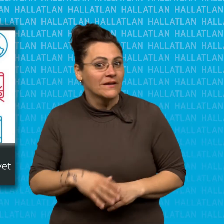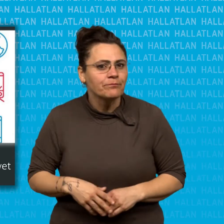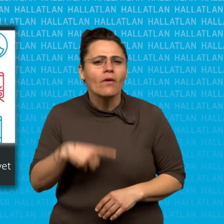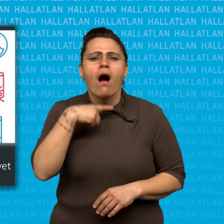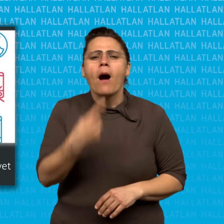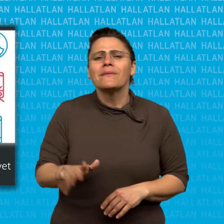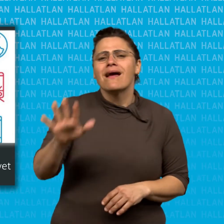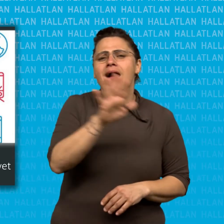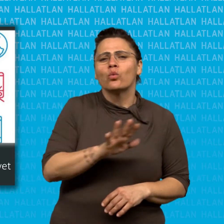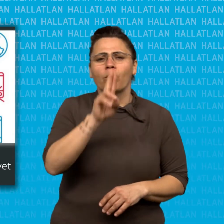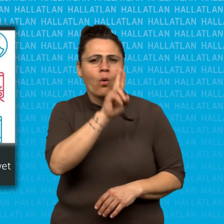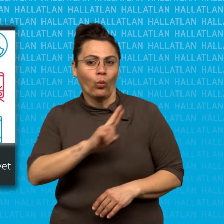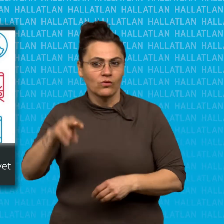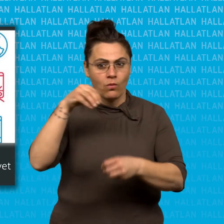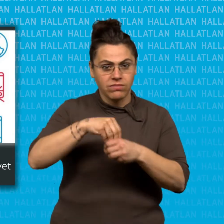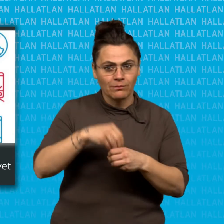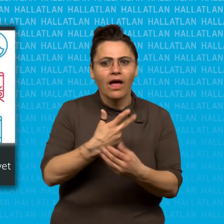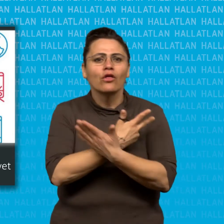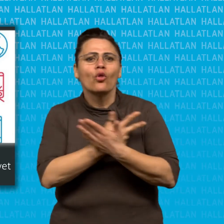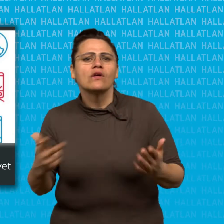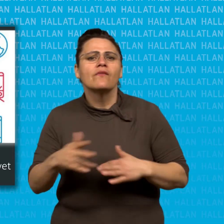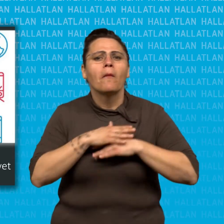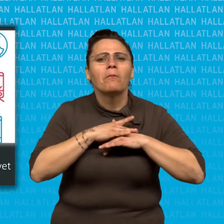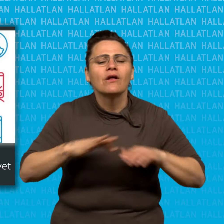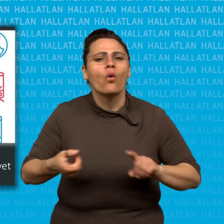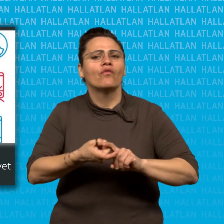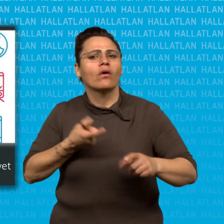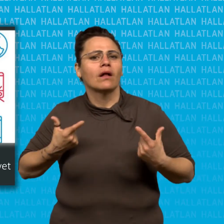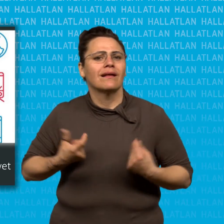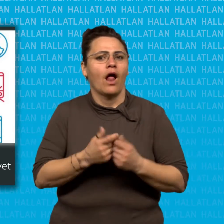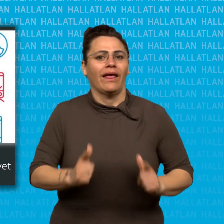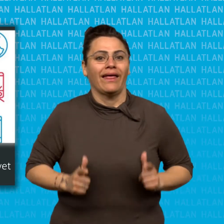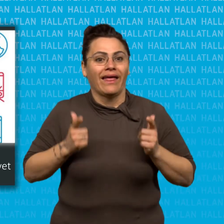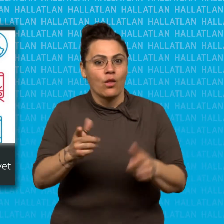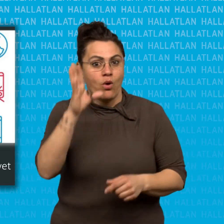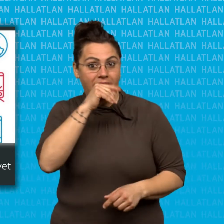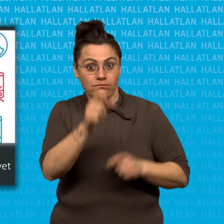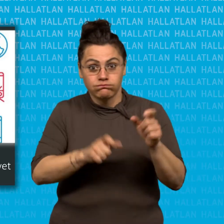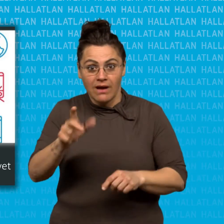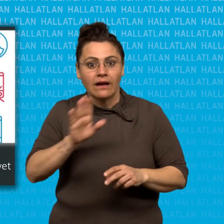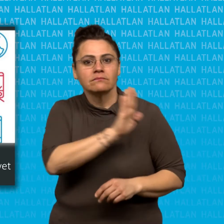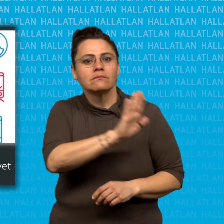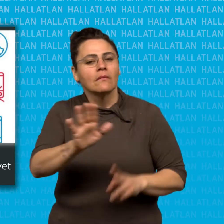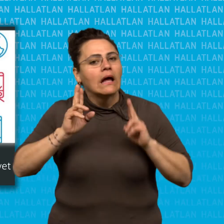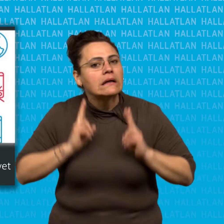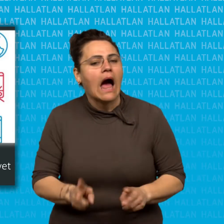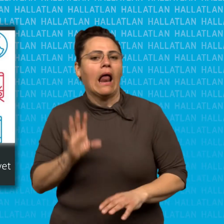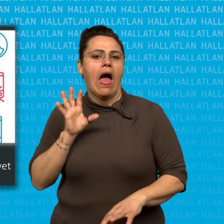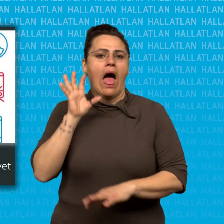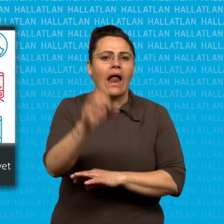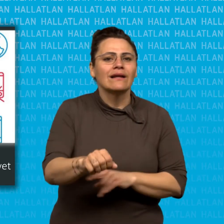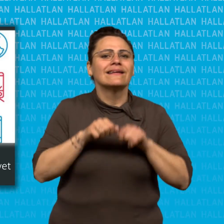Európai Unióban élő 80 millió fogyatékkal élő embernek elérhetővé kell tenni az